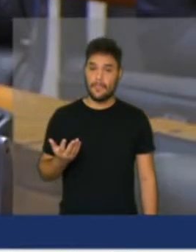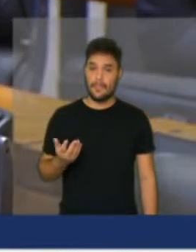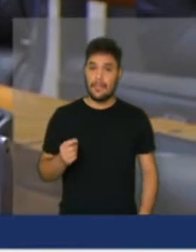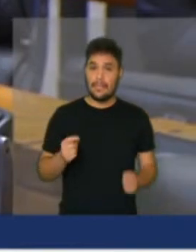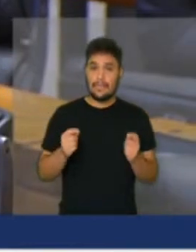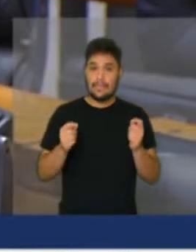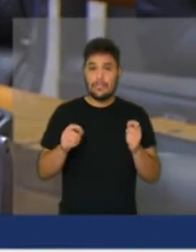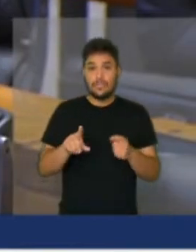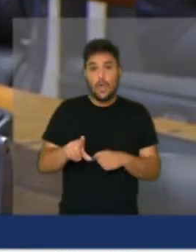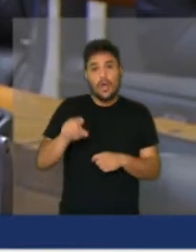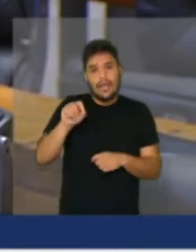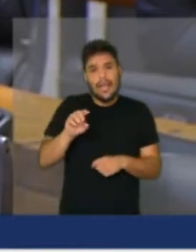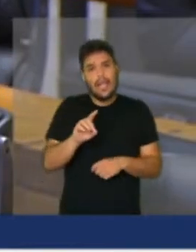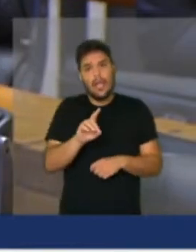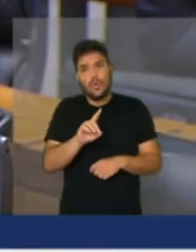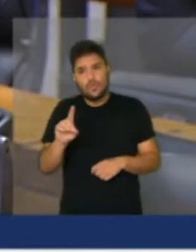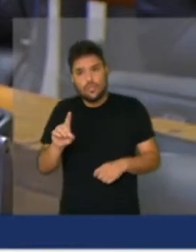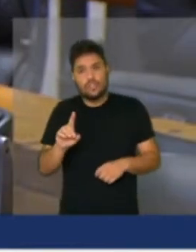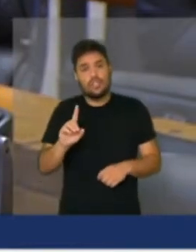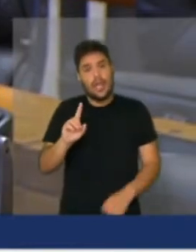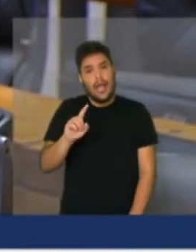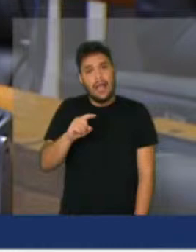BARROS É BASTANTE PLAUSÍVEL, OFERECER UMA DATA NO PRÓXIMO DIA ÚTIL DE SESSÃO PARA VINDA DO MINISTRO PAULO GUEDES